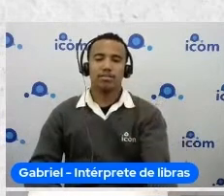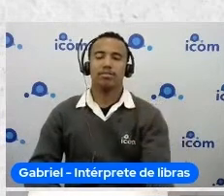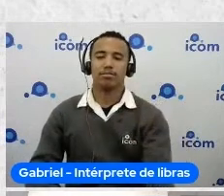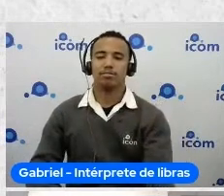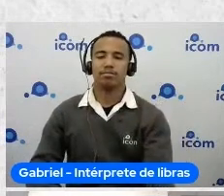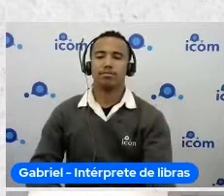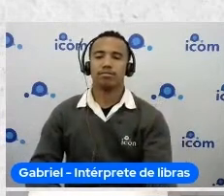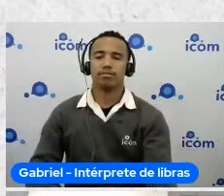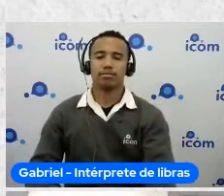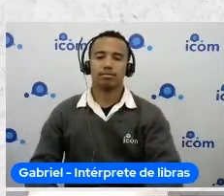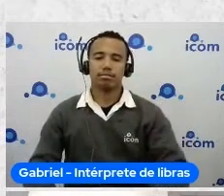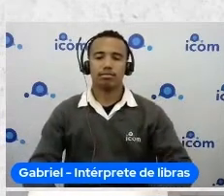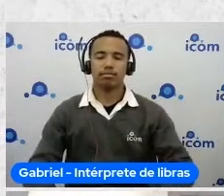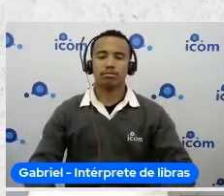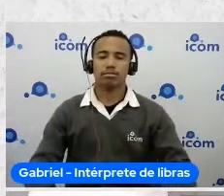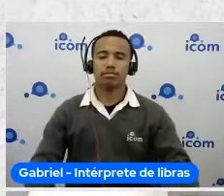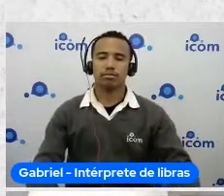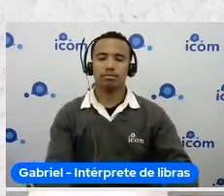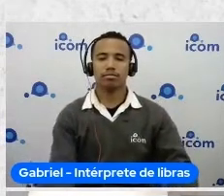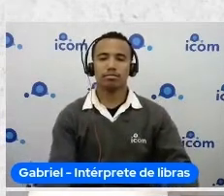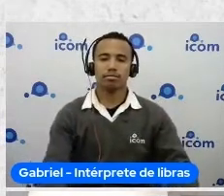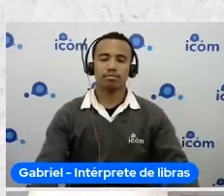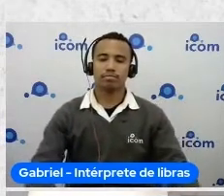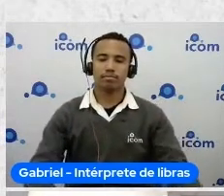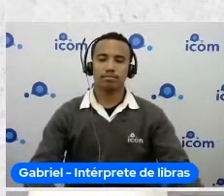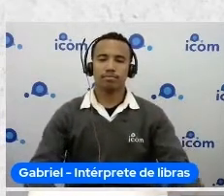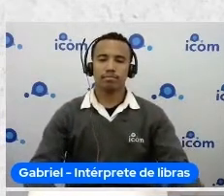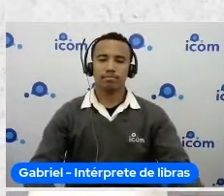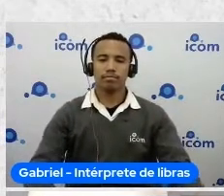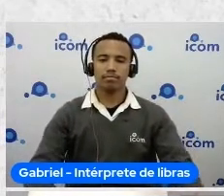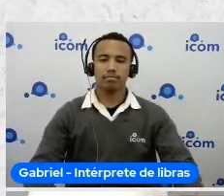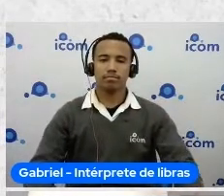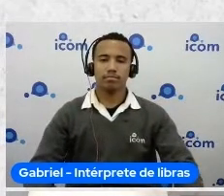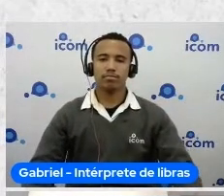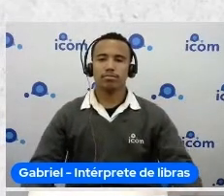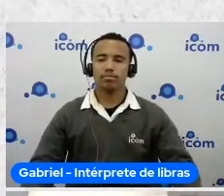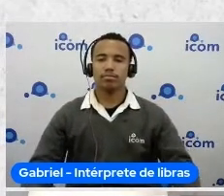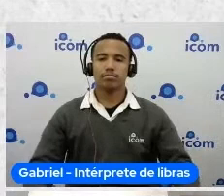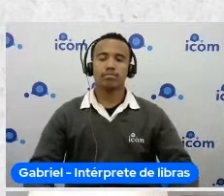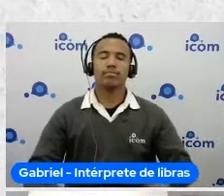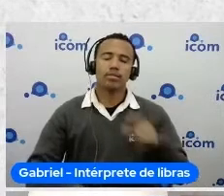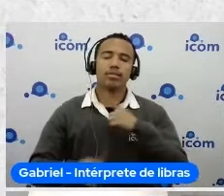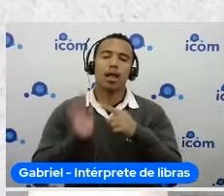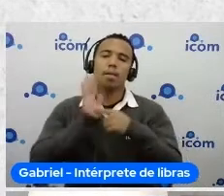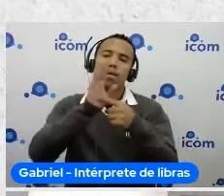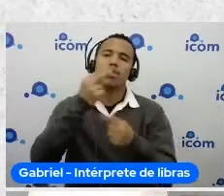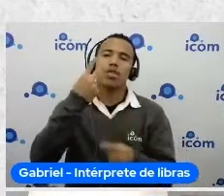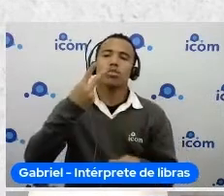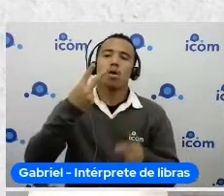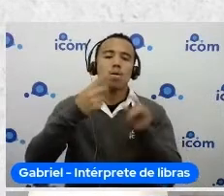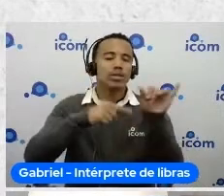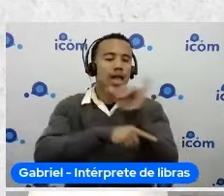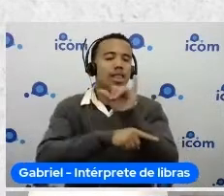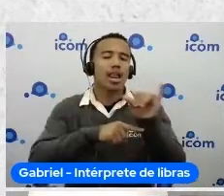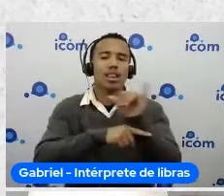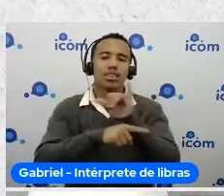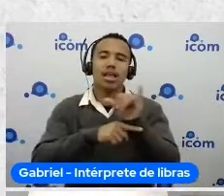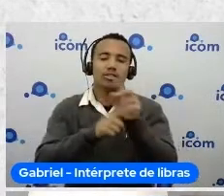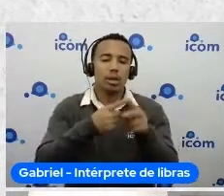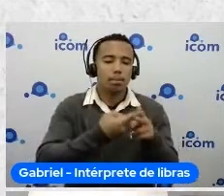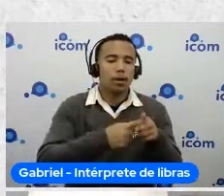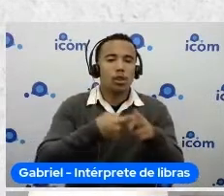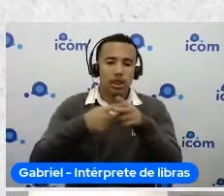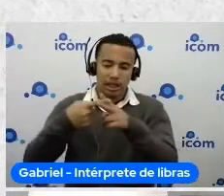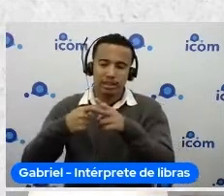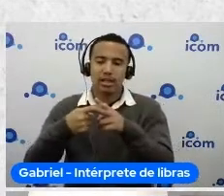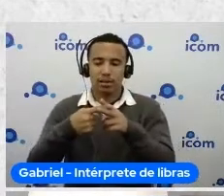nesse case reunimos duas estratégias de manutenção, a primeira é o monitoramento online, e a segunda